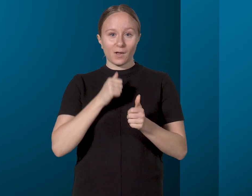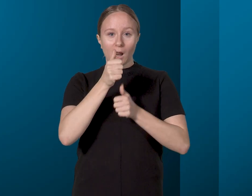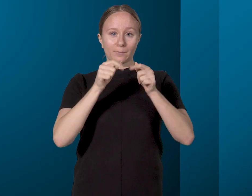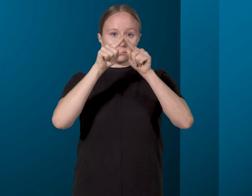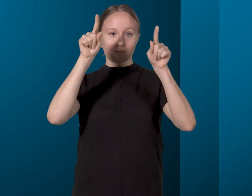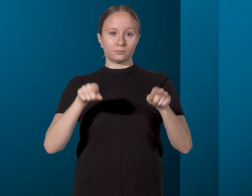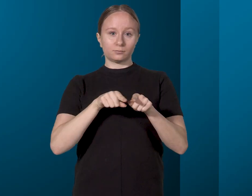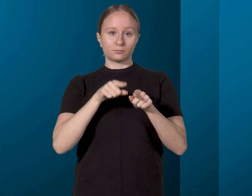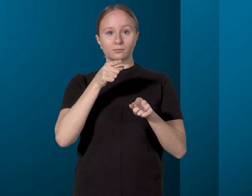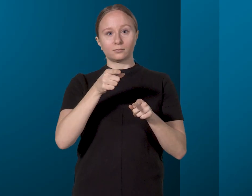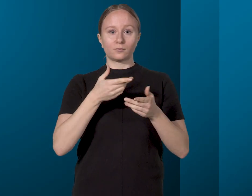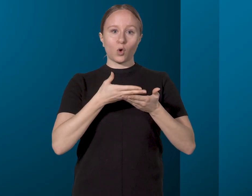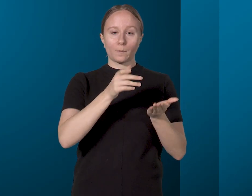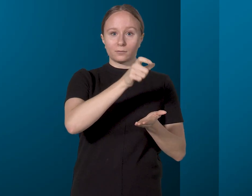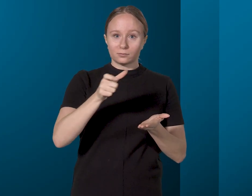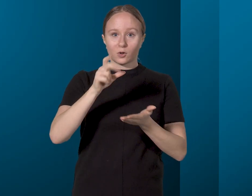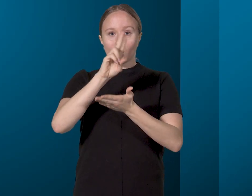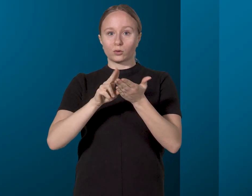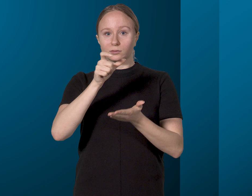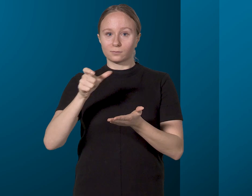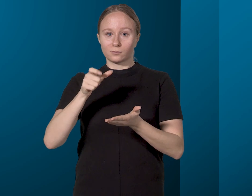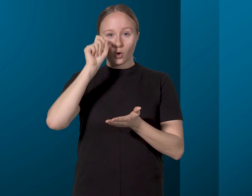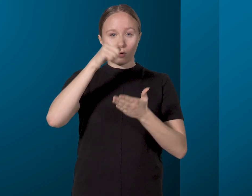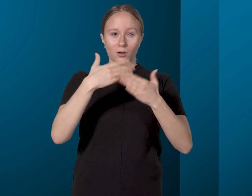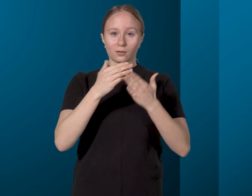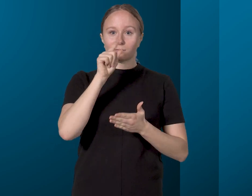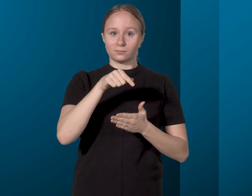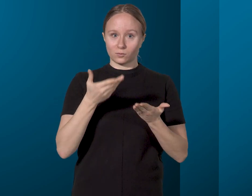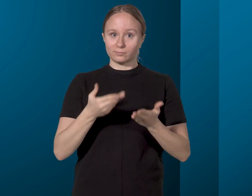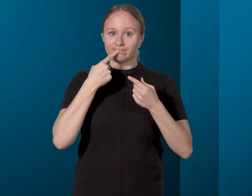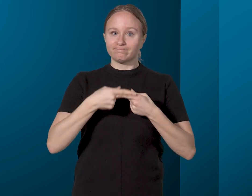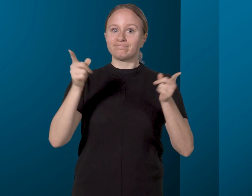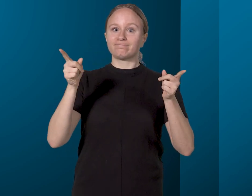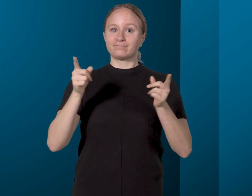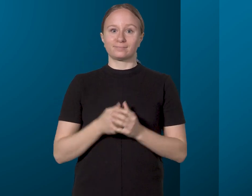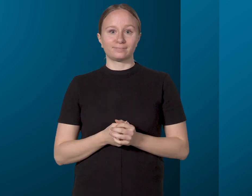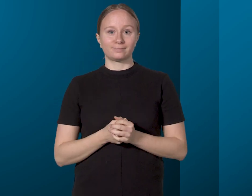Anmälningsblanketten för uppträdare och konstnärer till kulturdagarna - har nu publicerats.